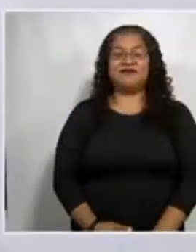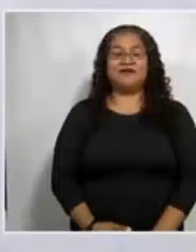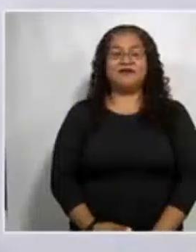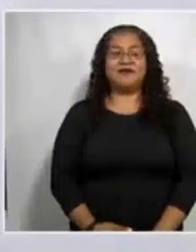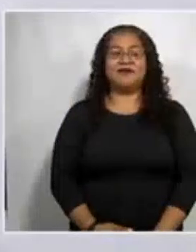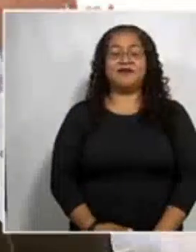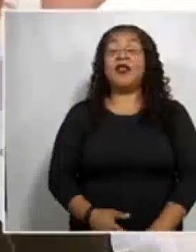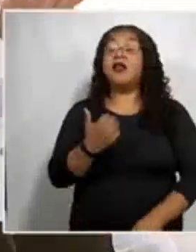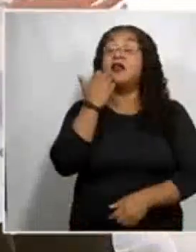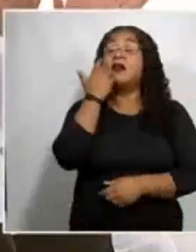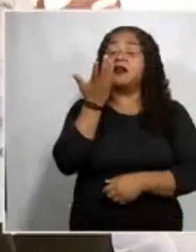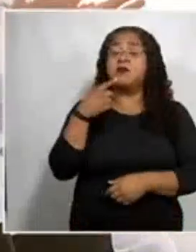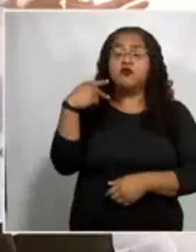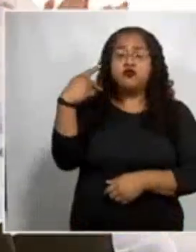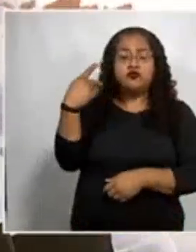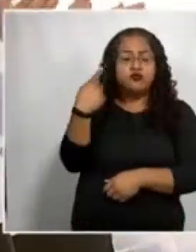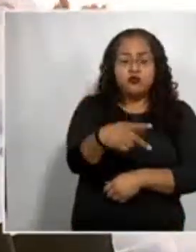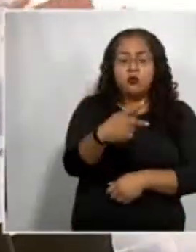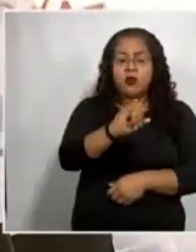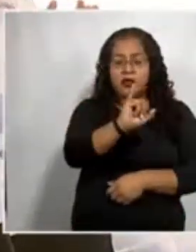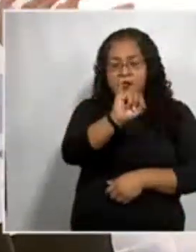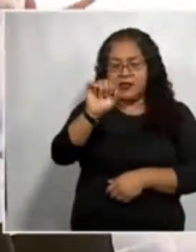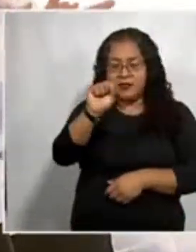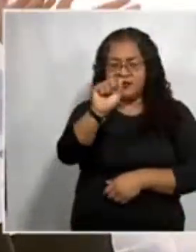en levantar esa institución.